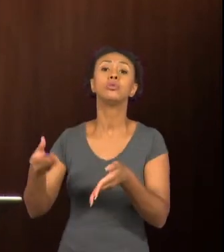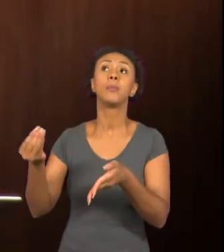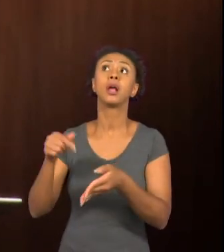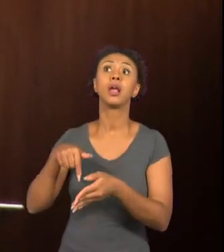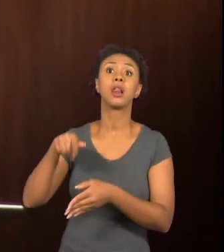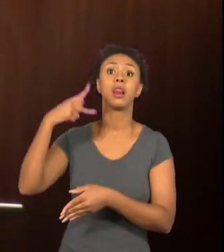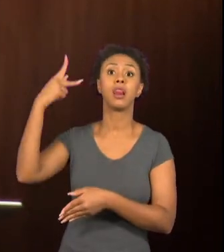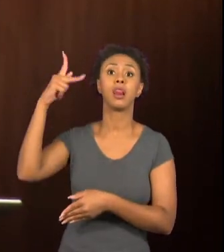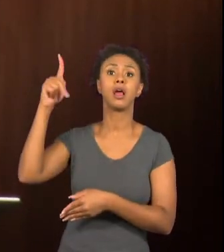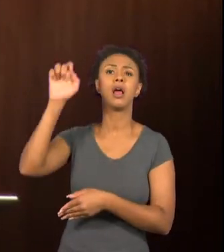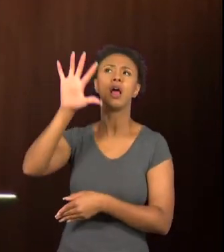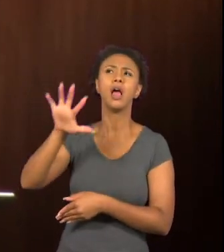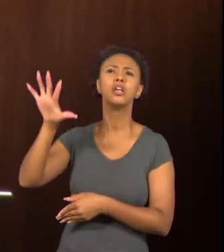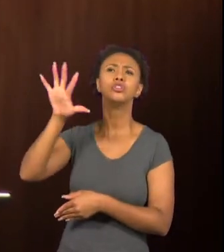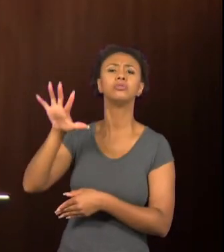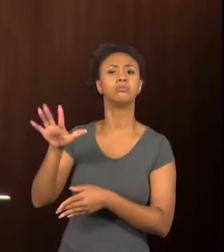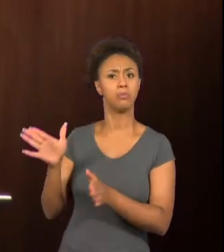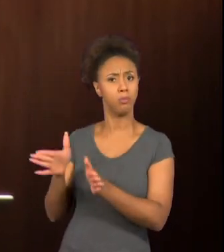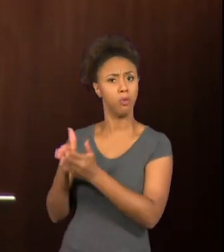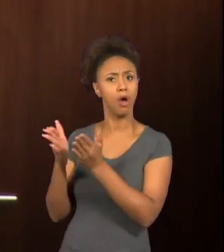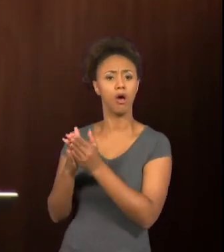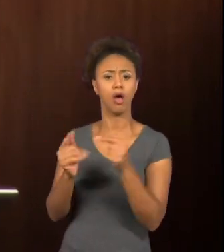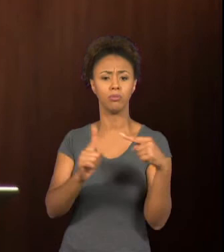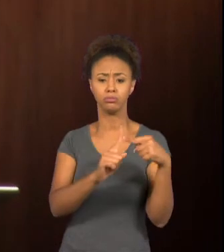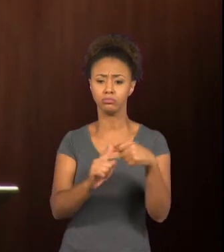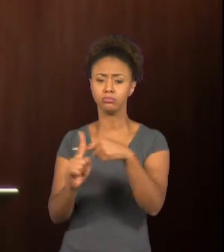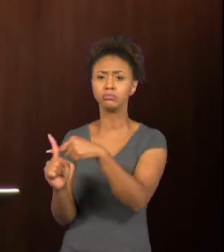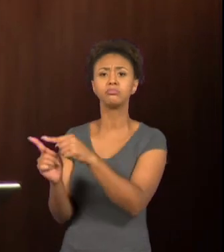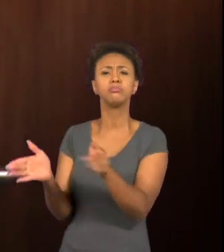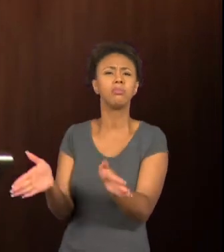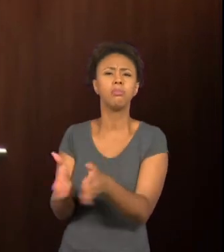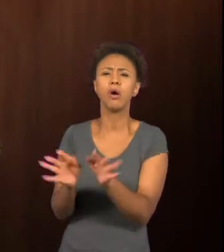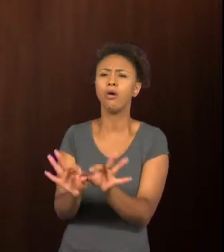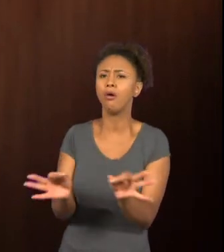POBRE, DE UM CEMITÉRIO POBRE, COMO É QUE ELES VÊM